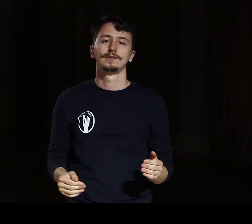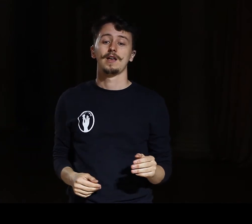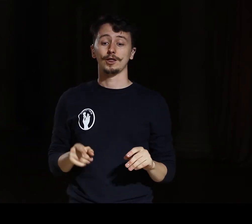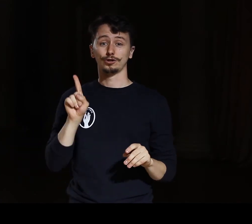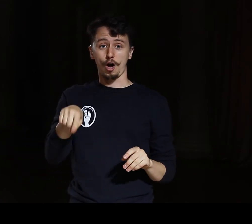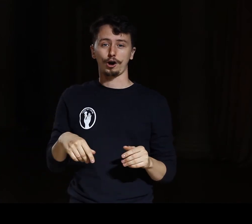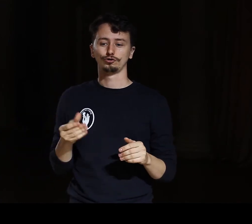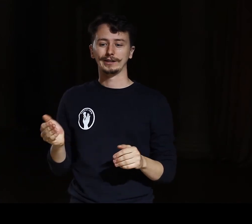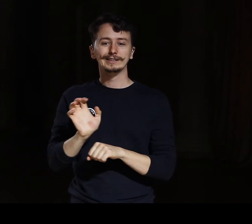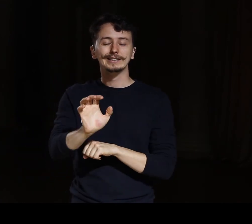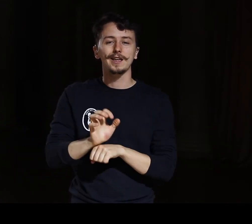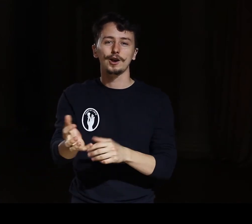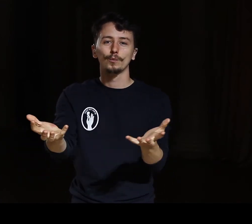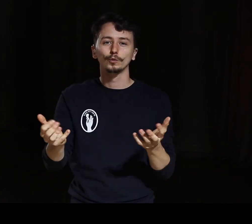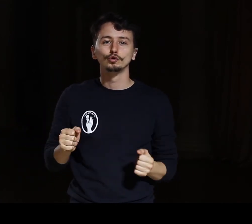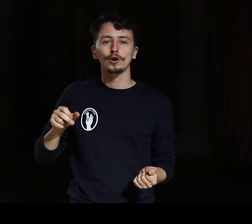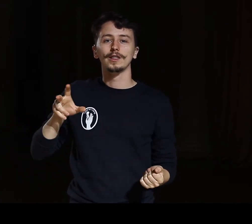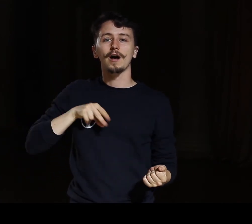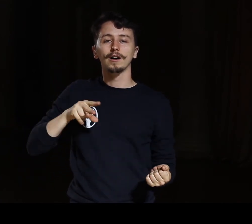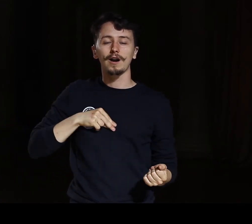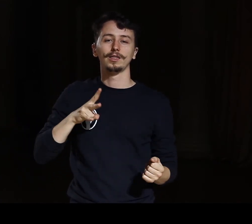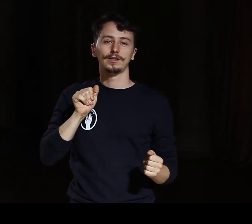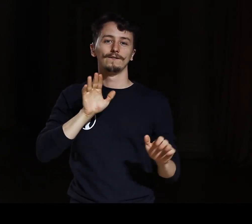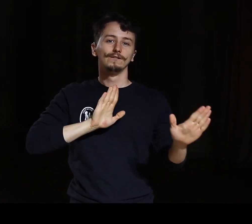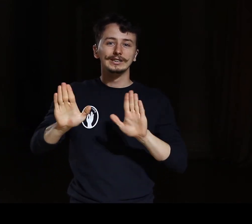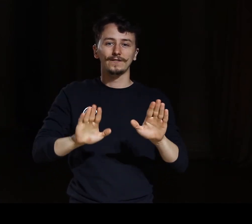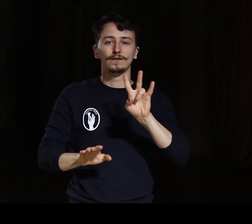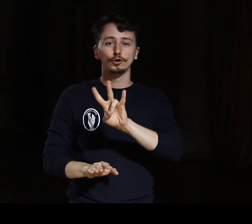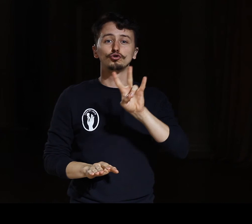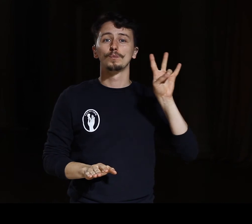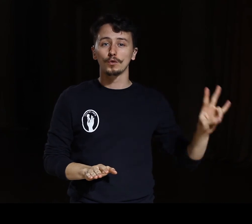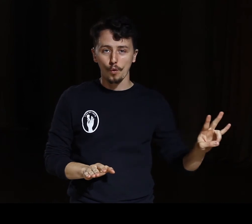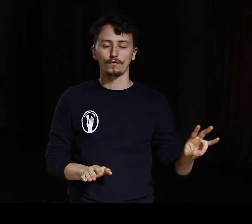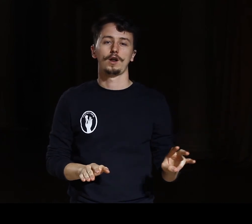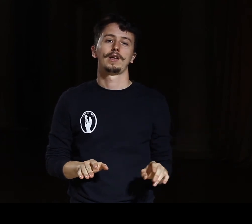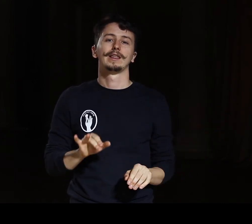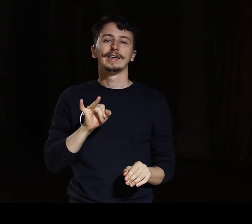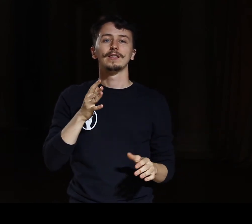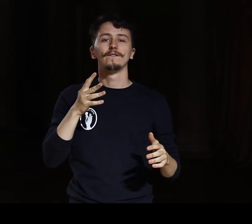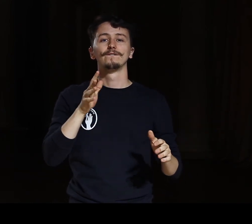Некоторые из их изделий были отмечены наградами на Всероссийской художественно-промышленной выставке в Нижнем Новгороде,